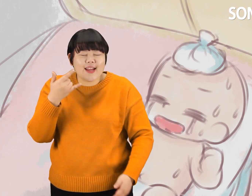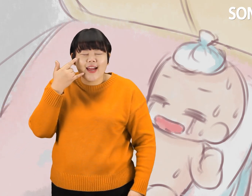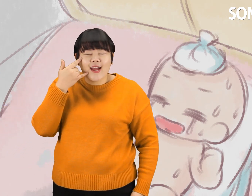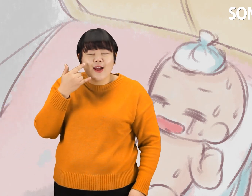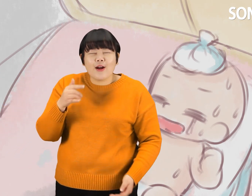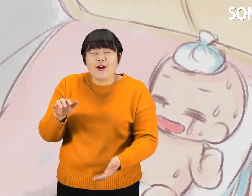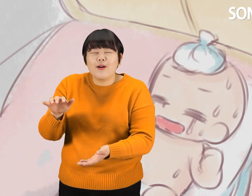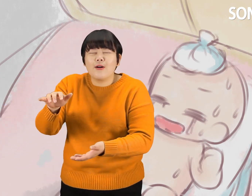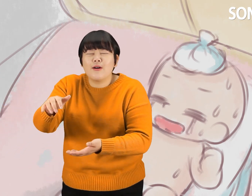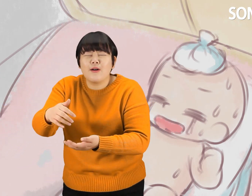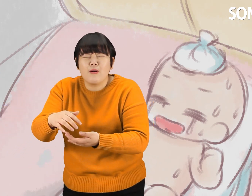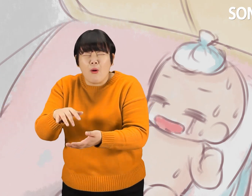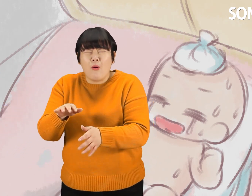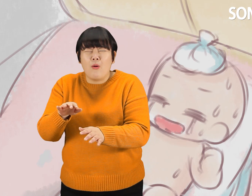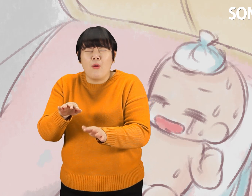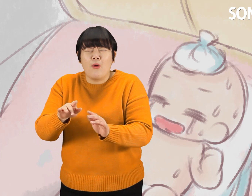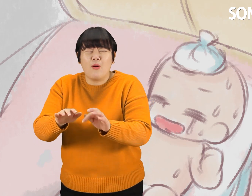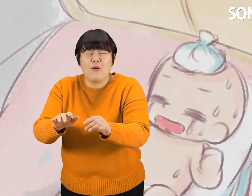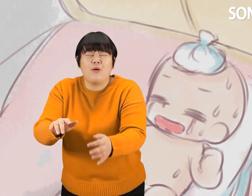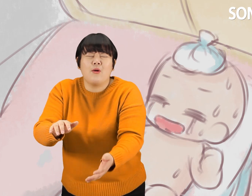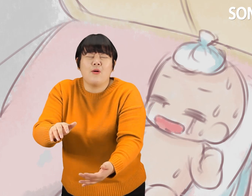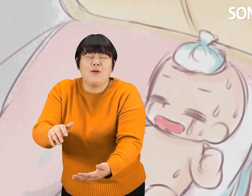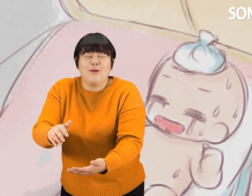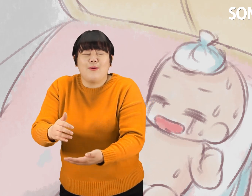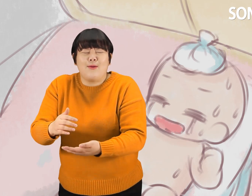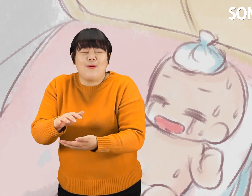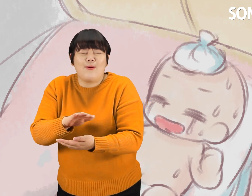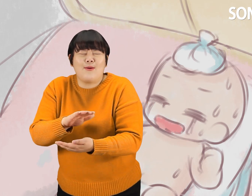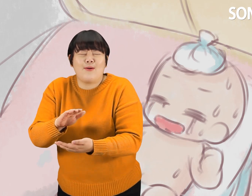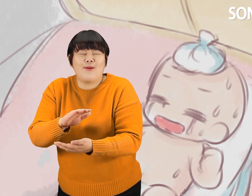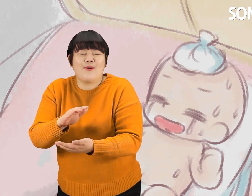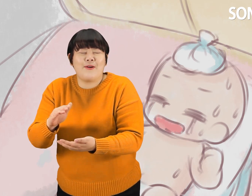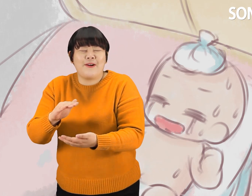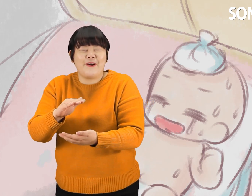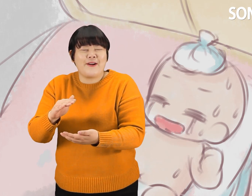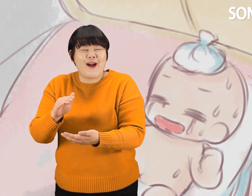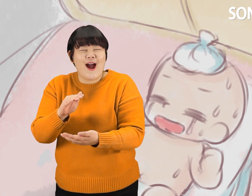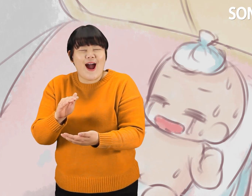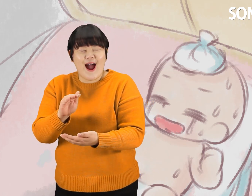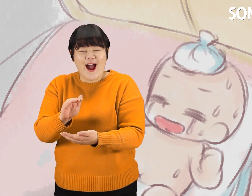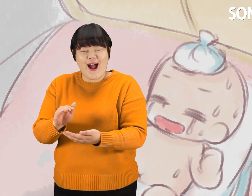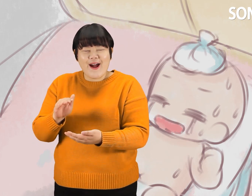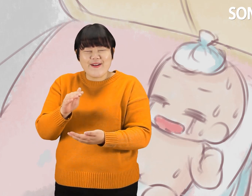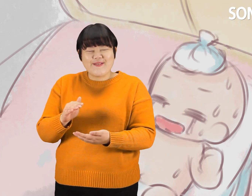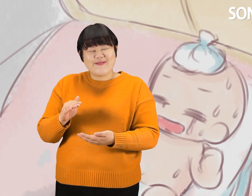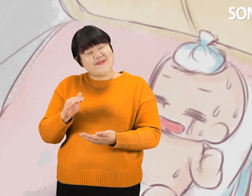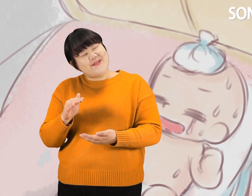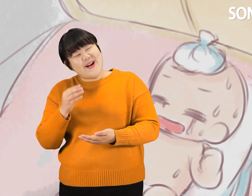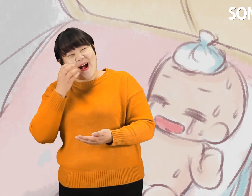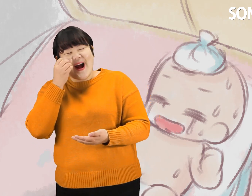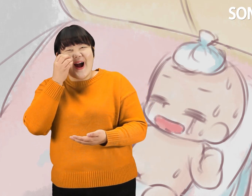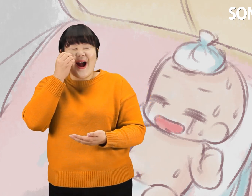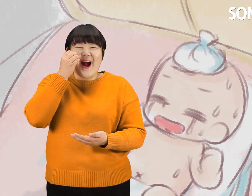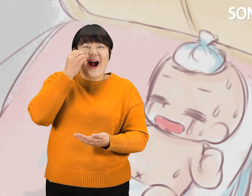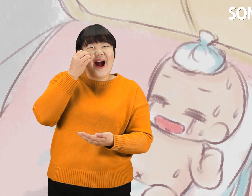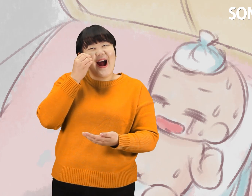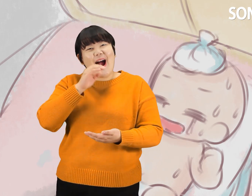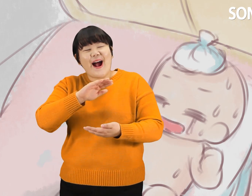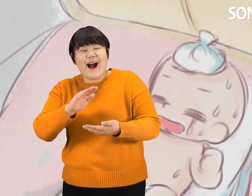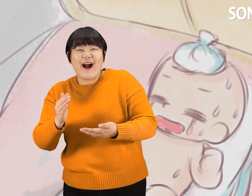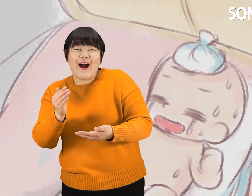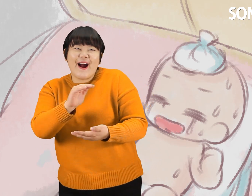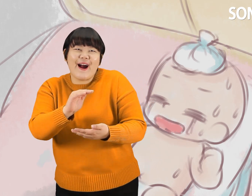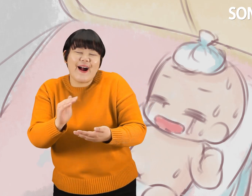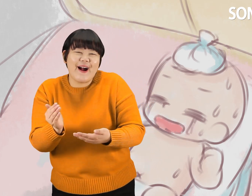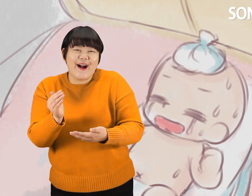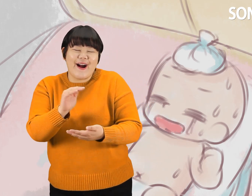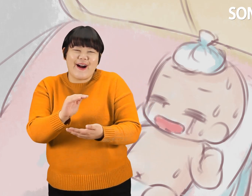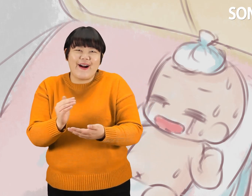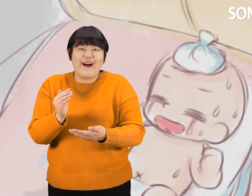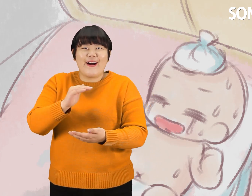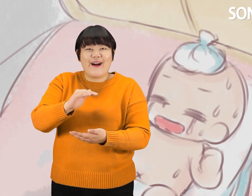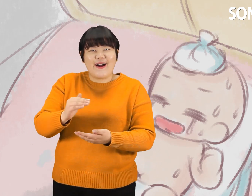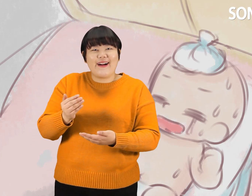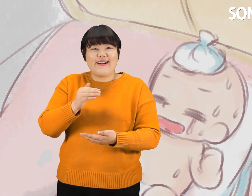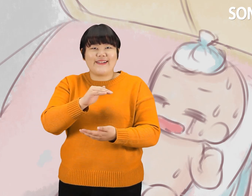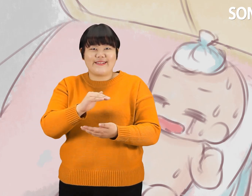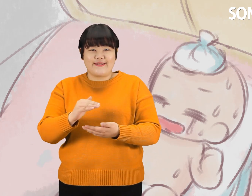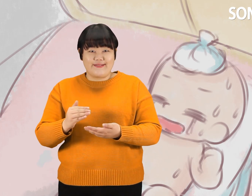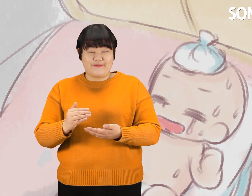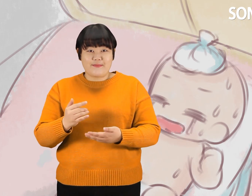ヘレンに動物の顔付きを教えてくれました。